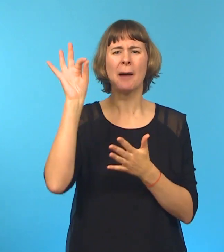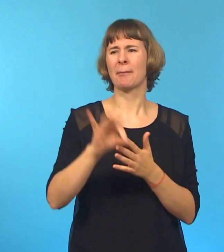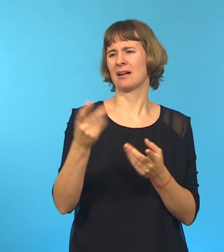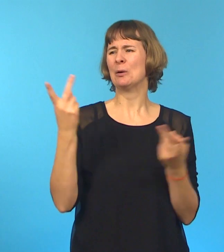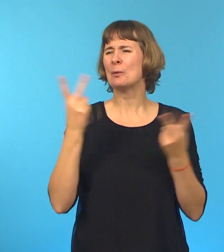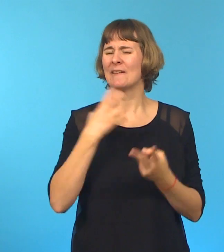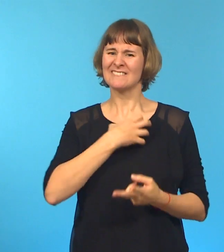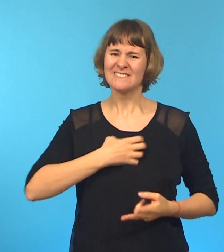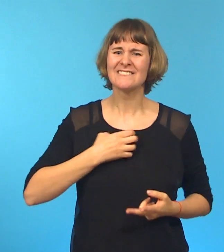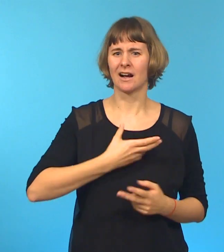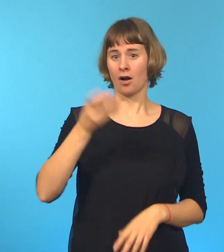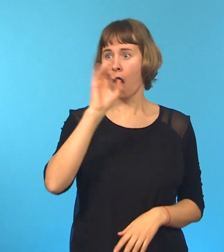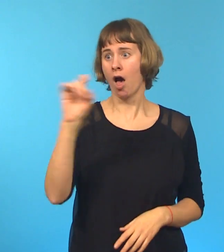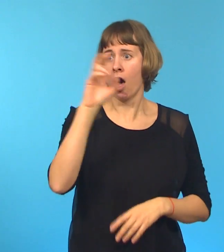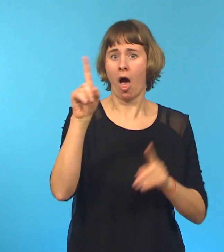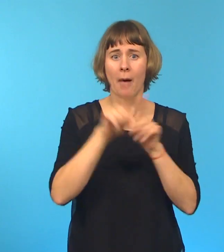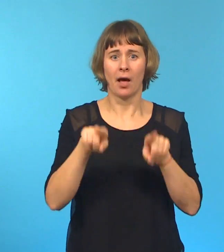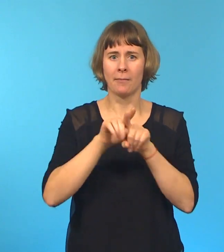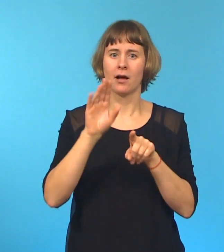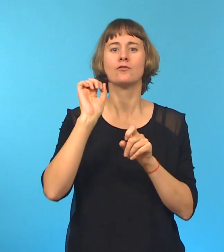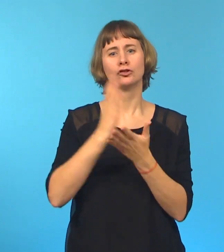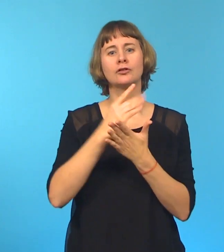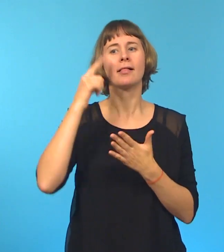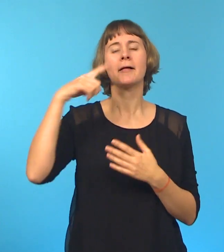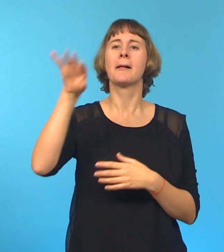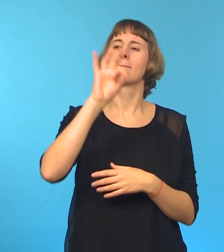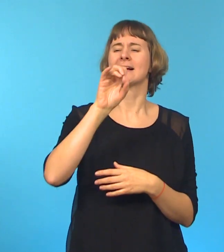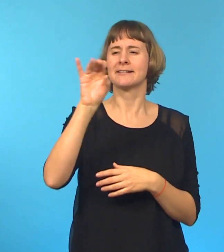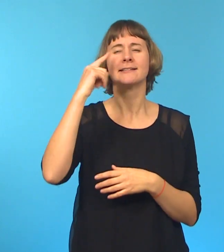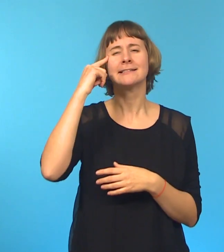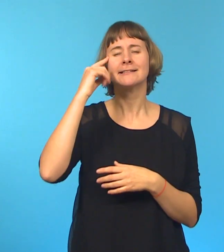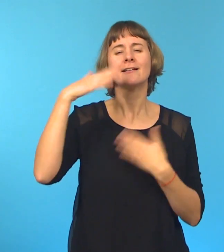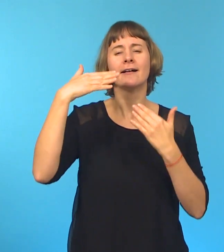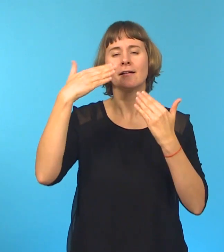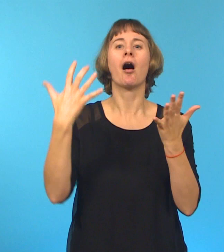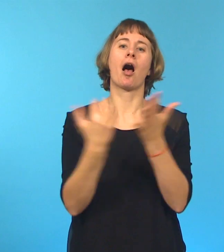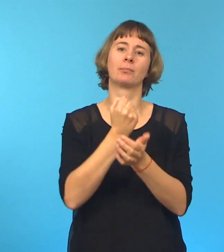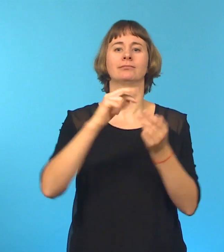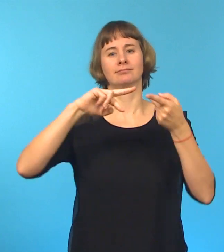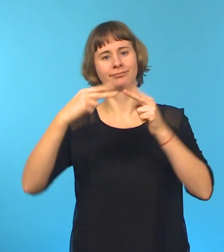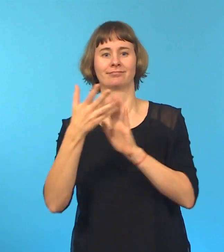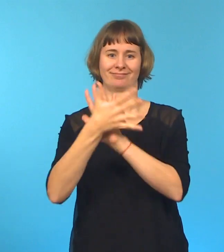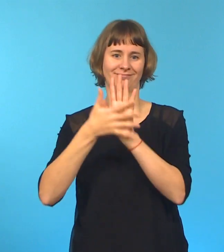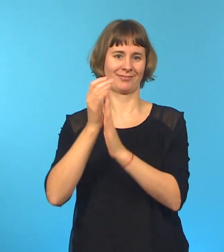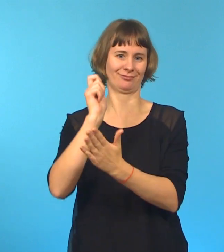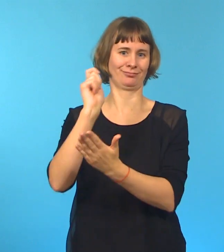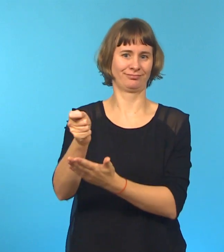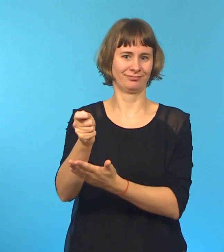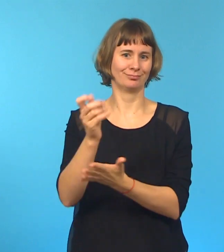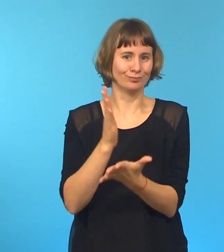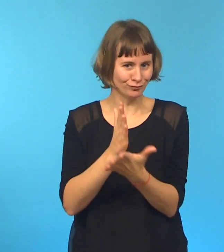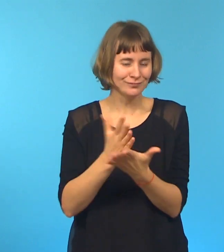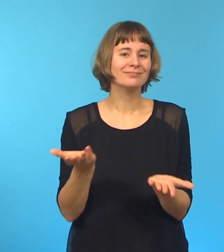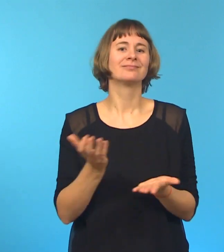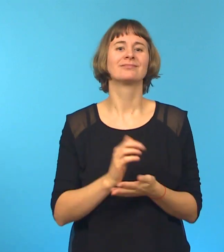nes nėra patogu: jei tik žodis tampa dažnai vartojamas, jam kurtieji susikuria gestą.